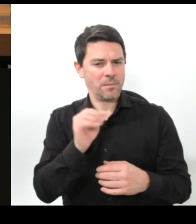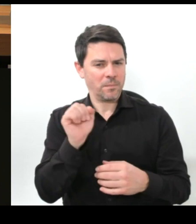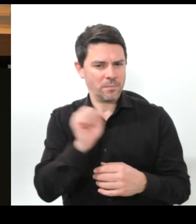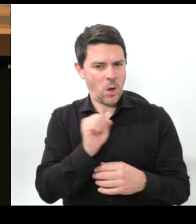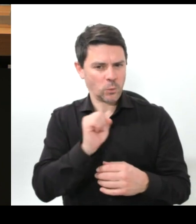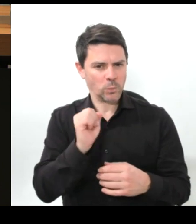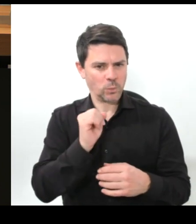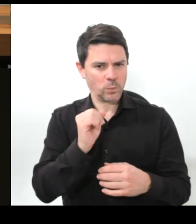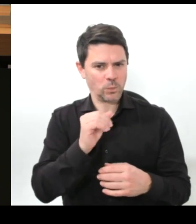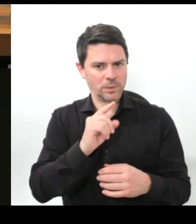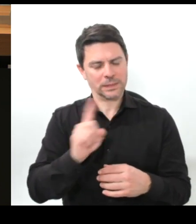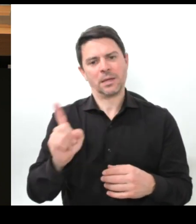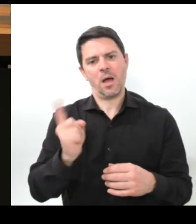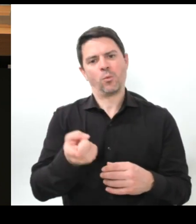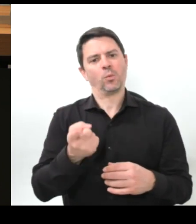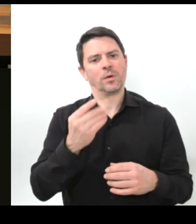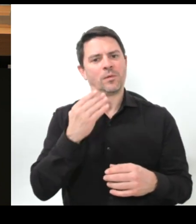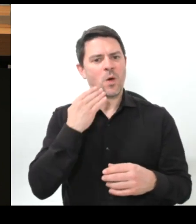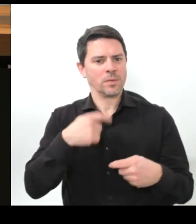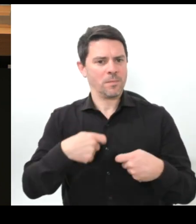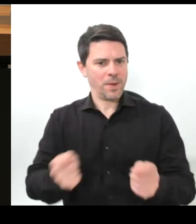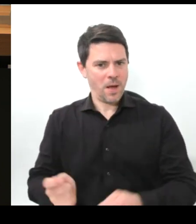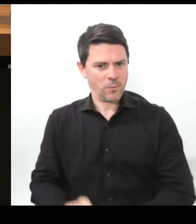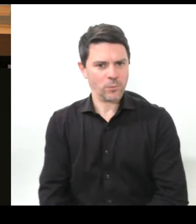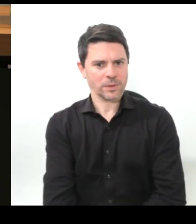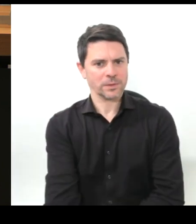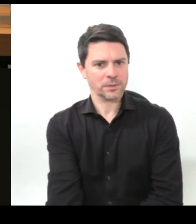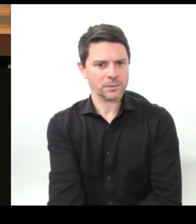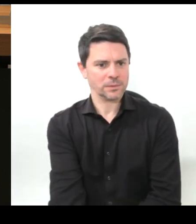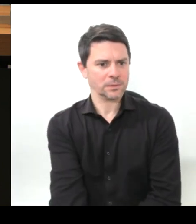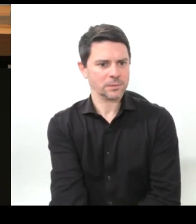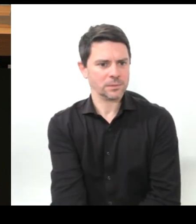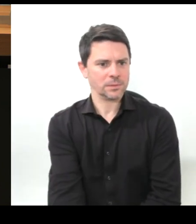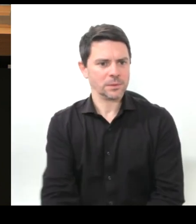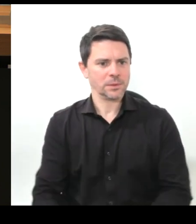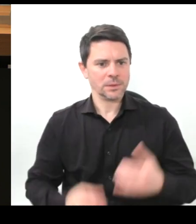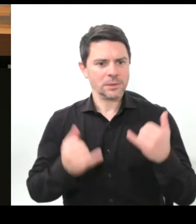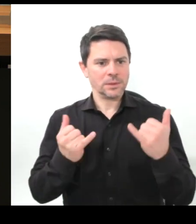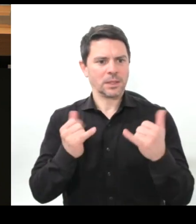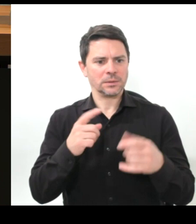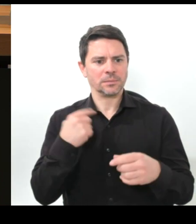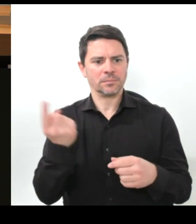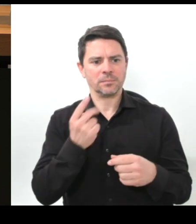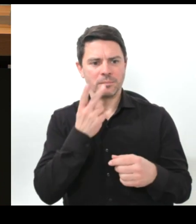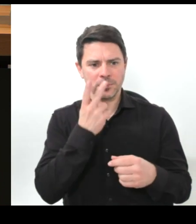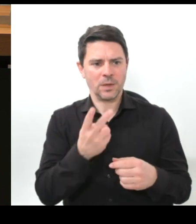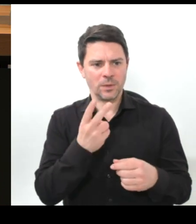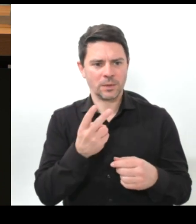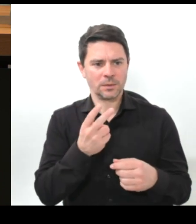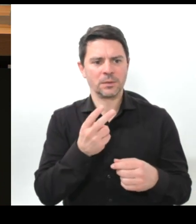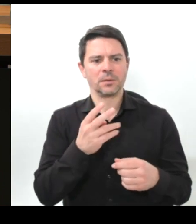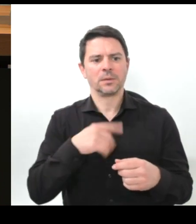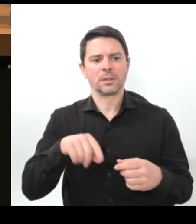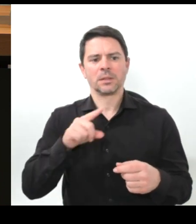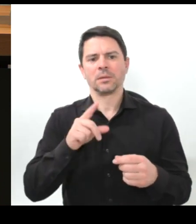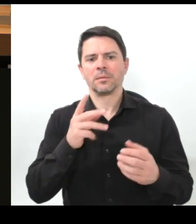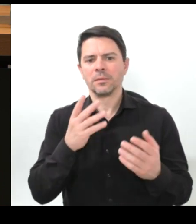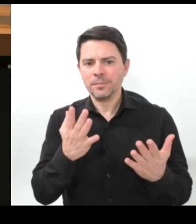meiner 200 Quadratmeter Altbauwohnung gerne ausziehen, ist mir viel zu groß, nachdem die Familie weg ist, aber auch keine Chance hat,